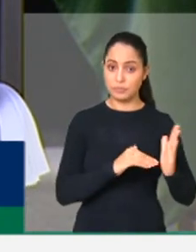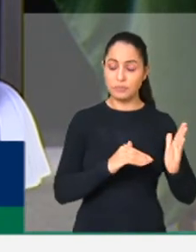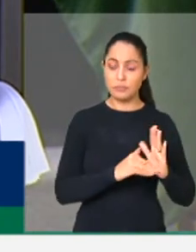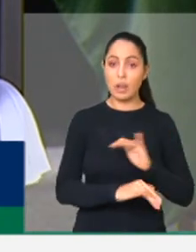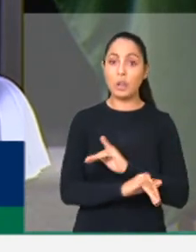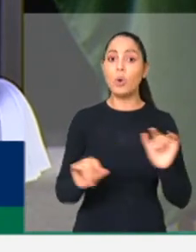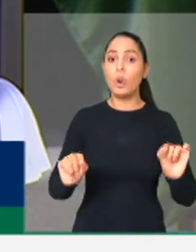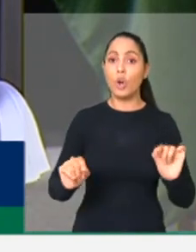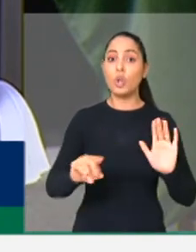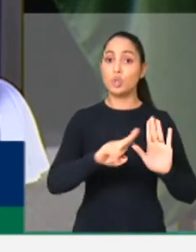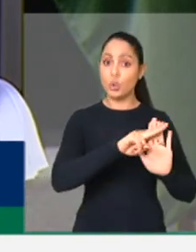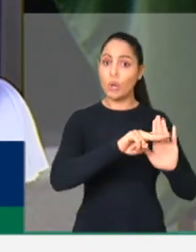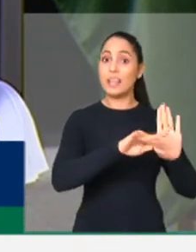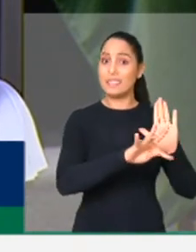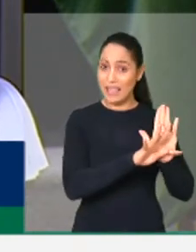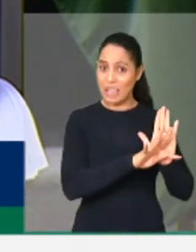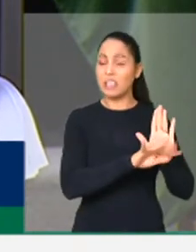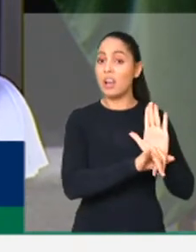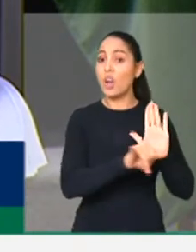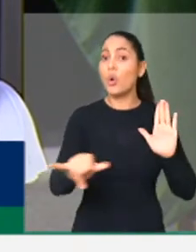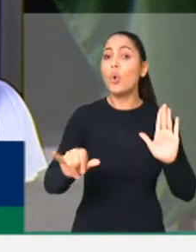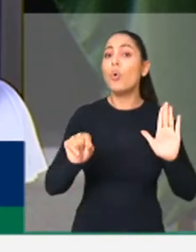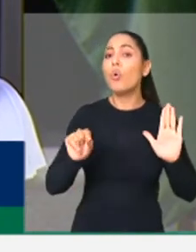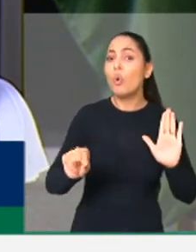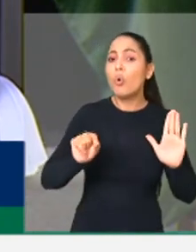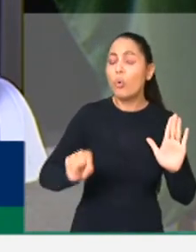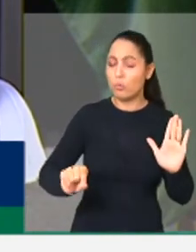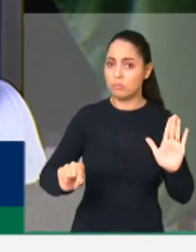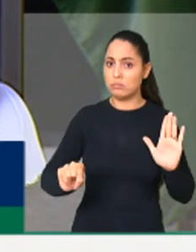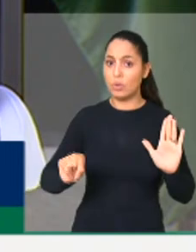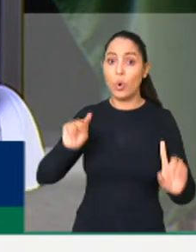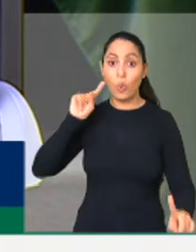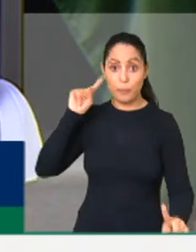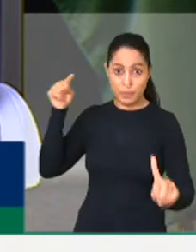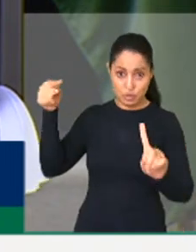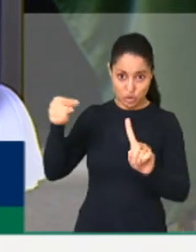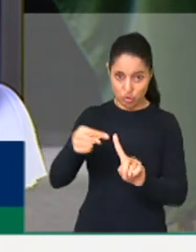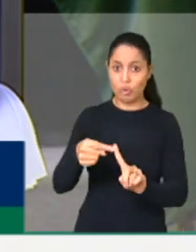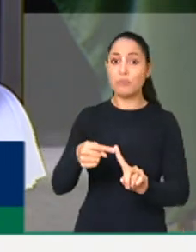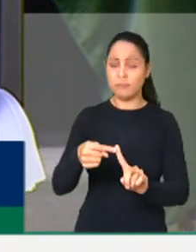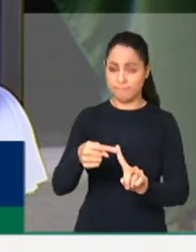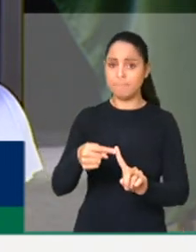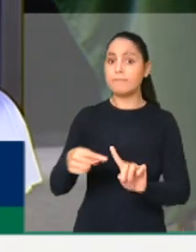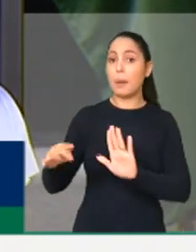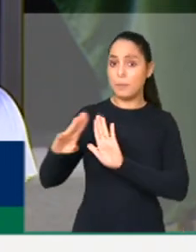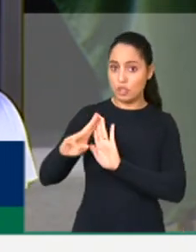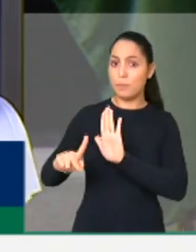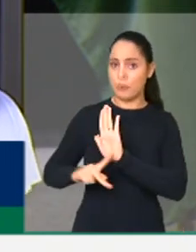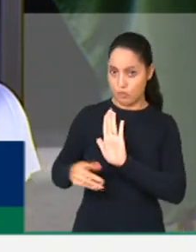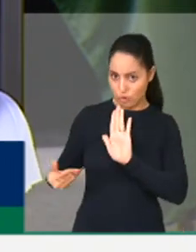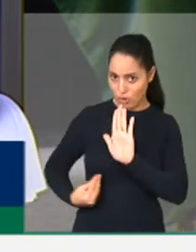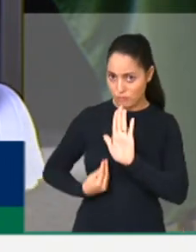ORÇAMENTÁRIO EM ESPECIAL A LEI DE RESPONSABILIDADE FISCAL, LEI DO PLANO PLURIANUAL, A LEI DE DIRETRIZES ORÇAMENTÁRIAS OU A LEI ORÇAMENTÁRIA DA